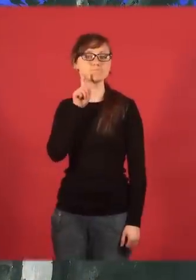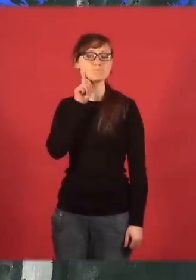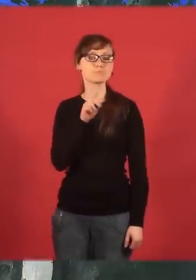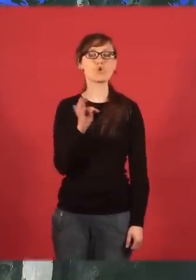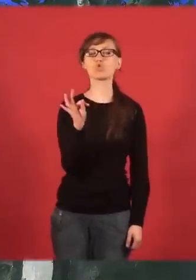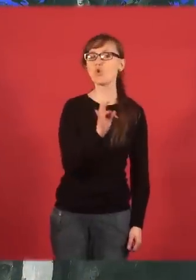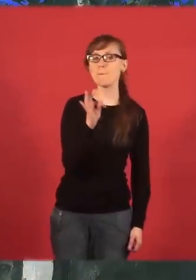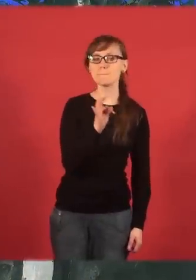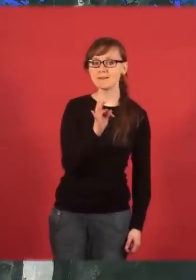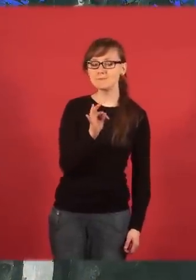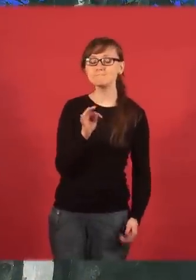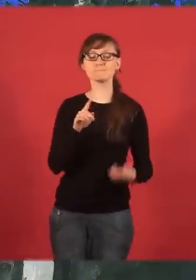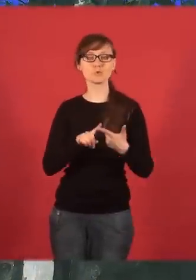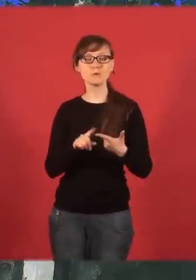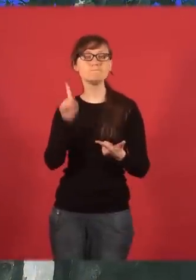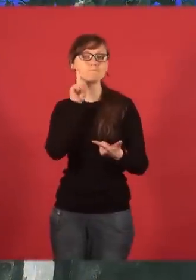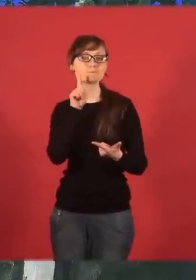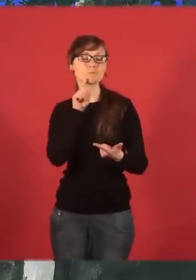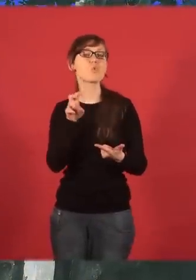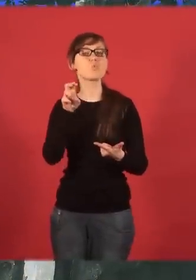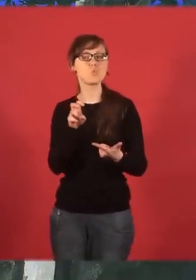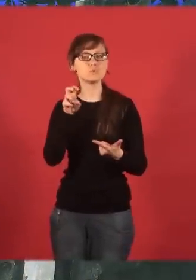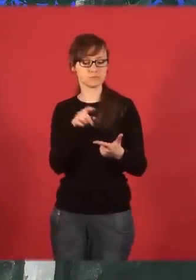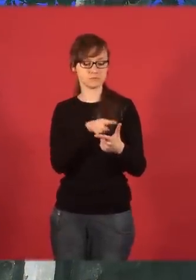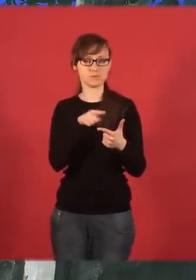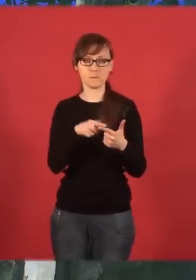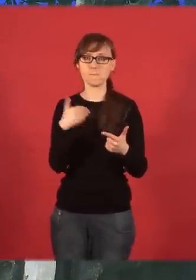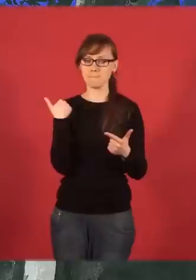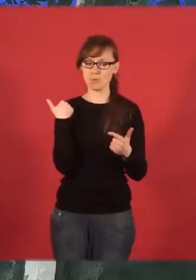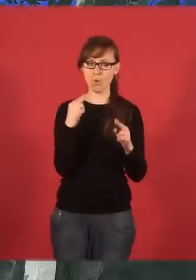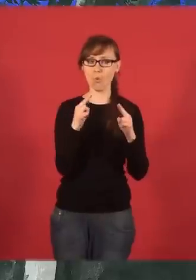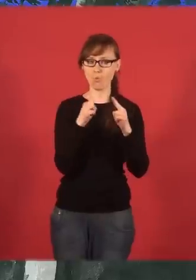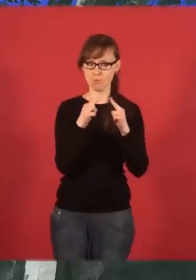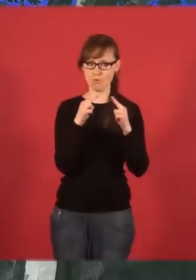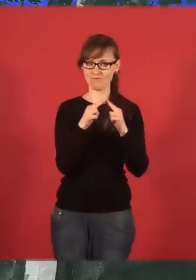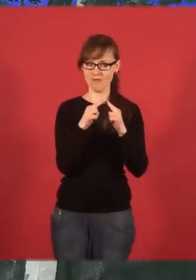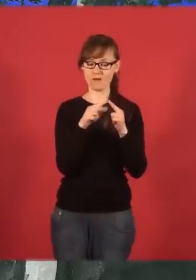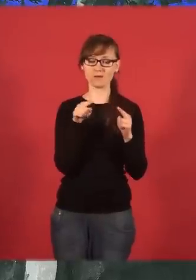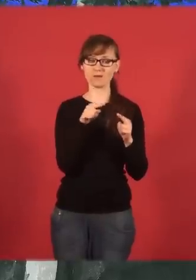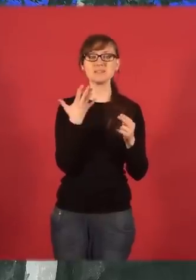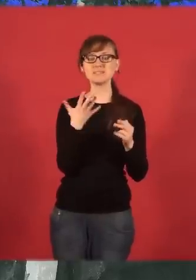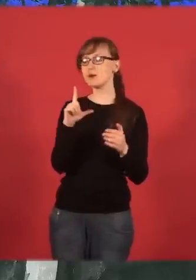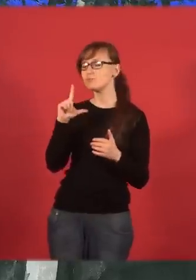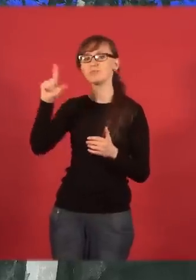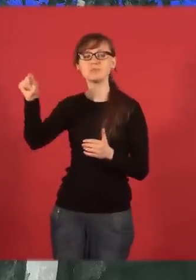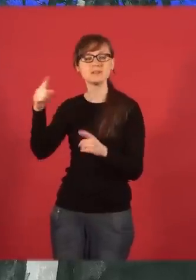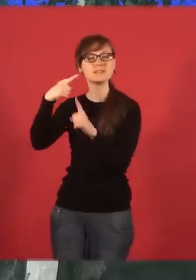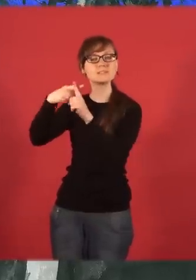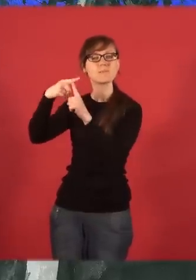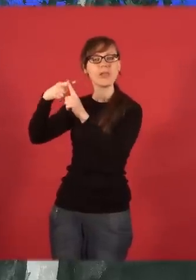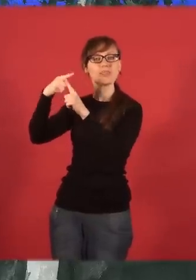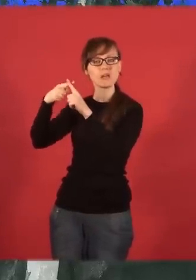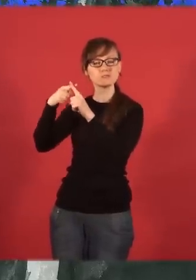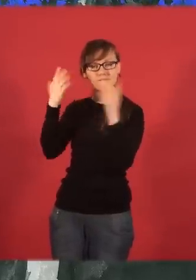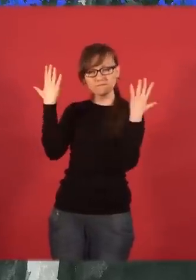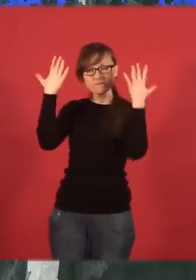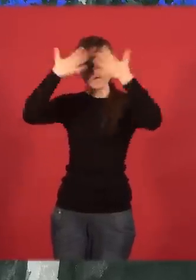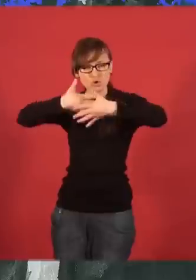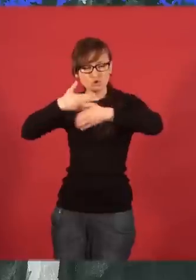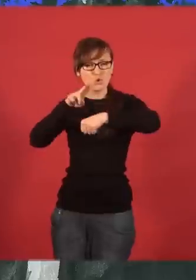Tomek i Huck umówili się, że pójdą o północy na cmentarz